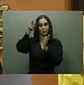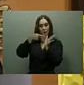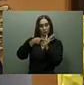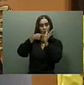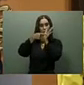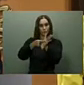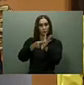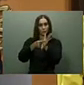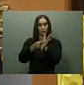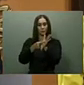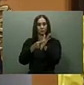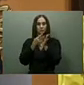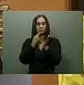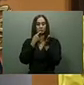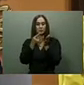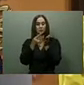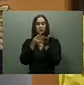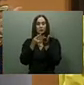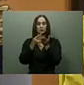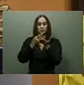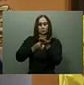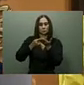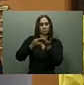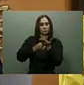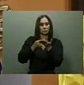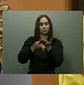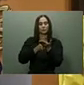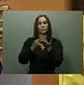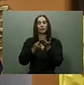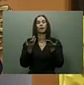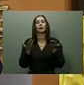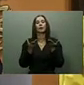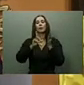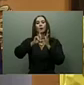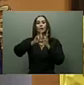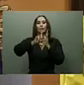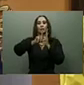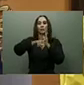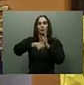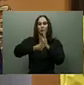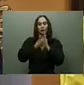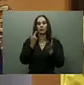Por ejemplo, el 20 de marzo, a casi un mes del anuncio, el presidente Abinader entregó